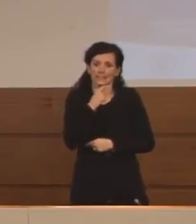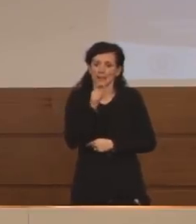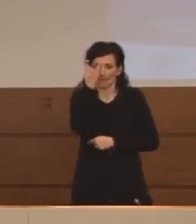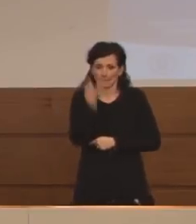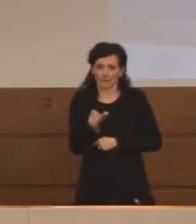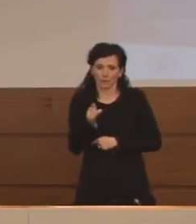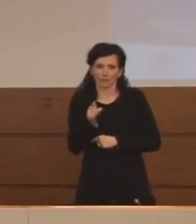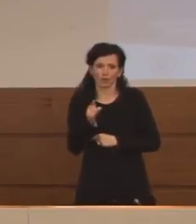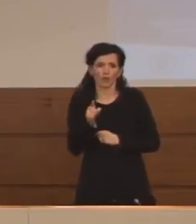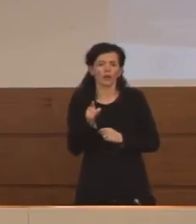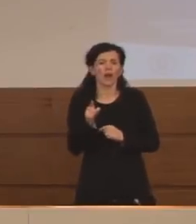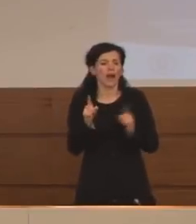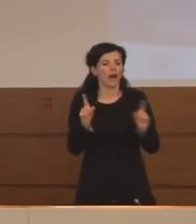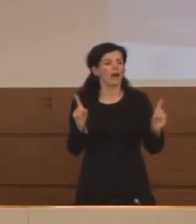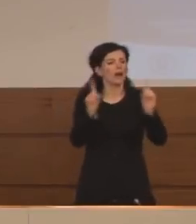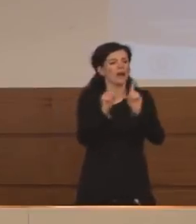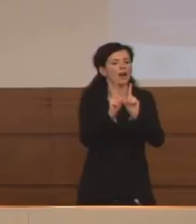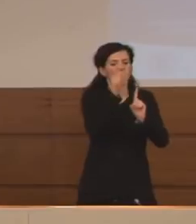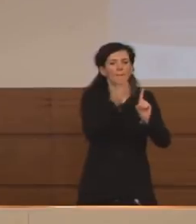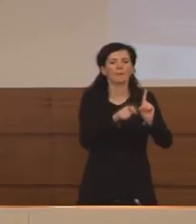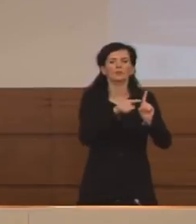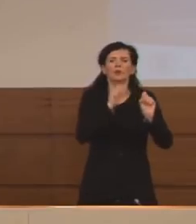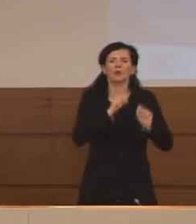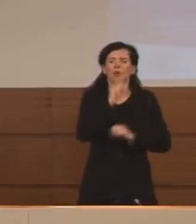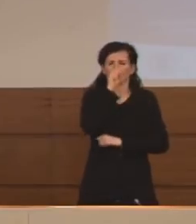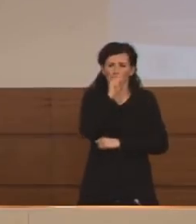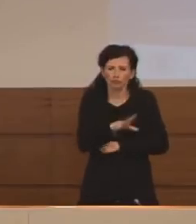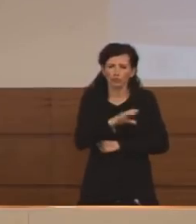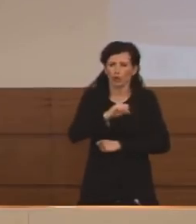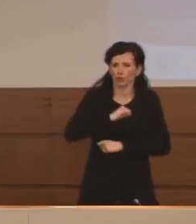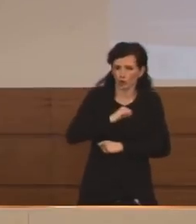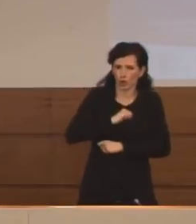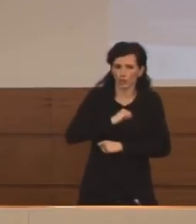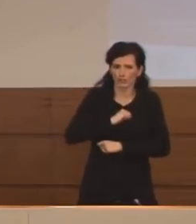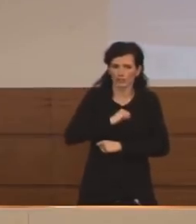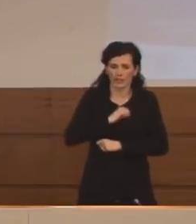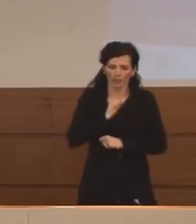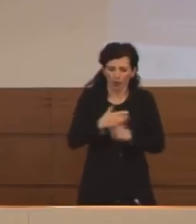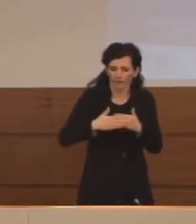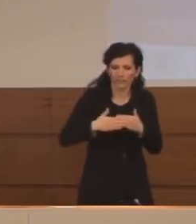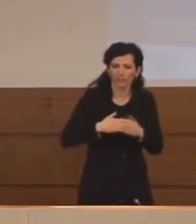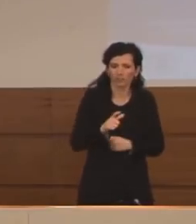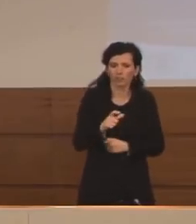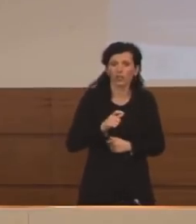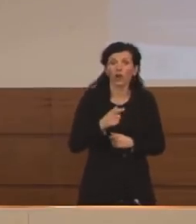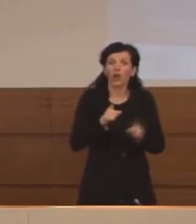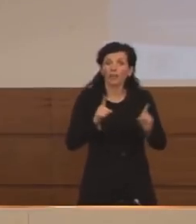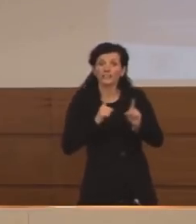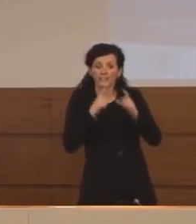ad una persona che magari tossisce, starnutisce o gli parla a tre centimetri di distanza.